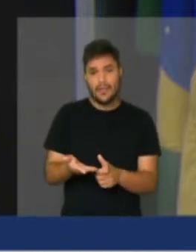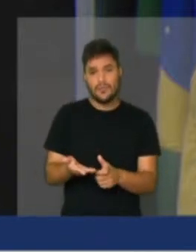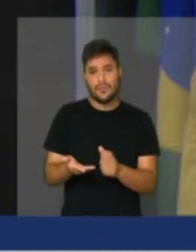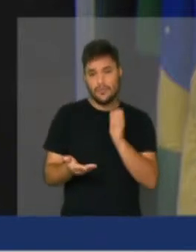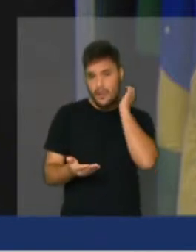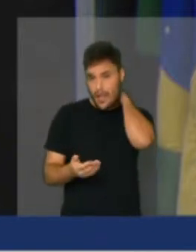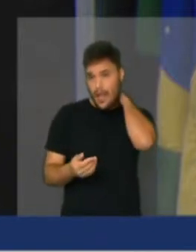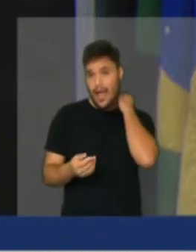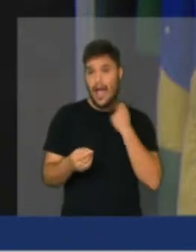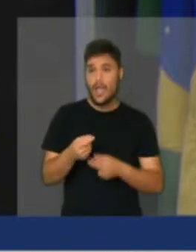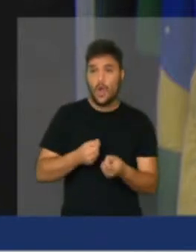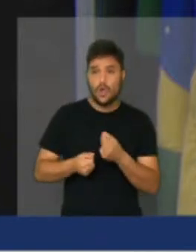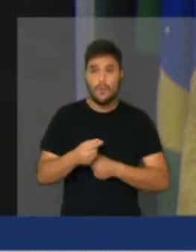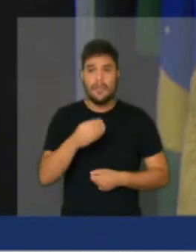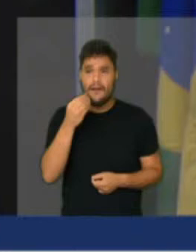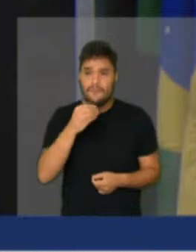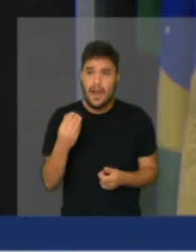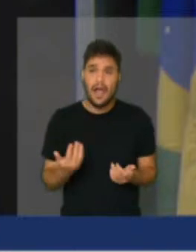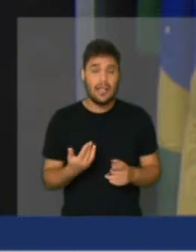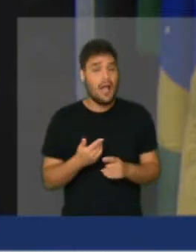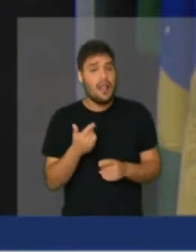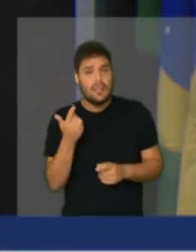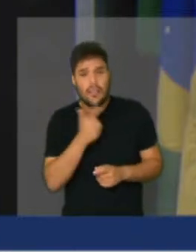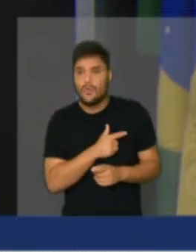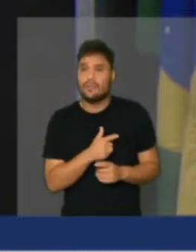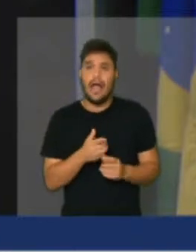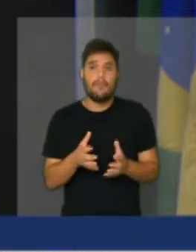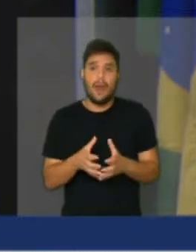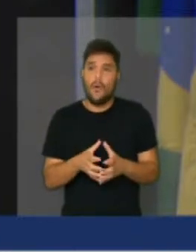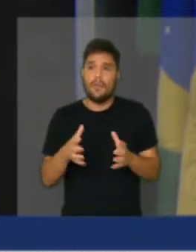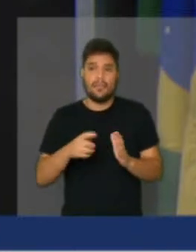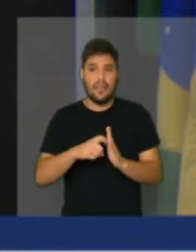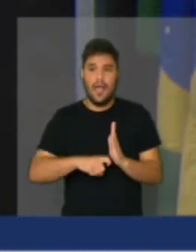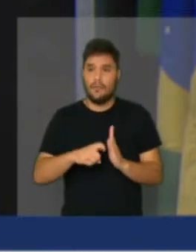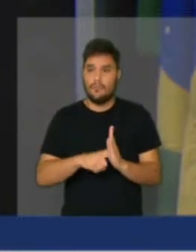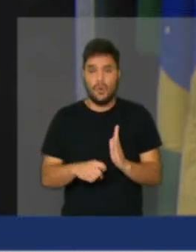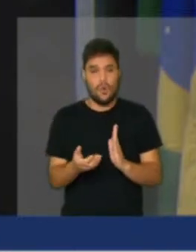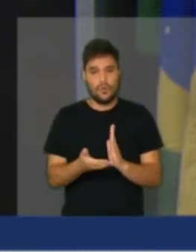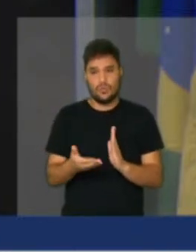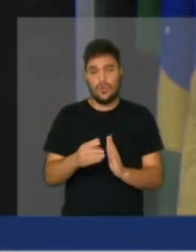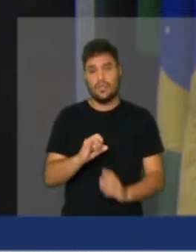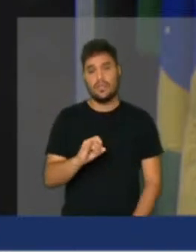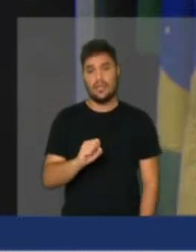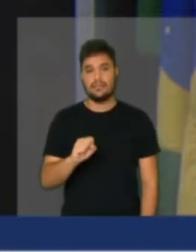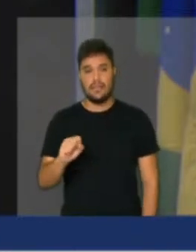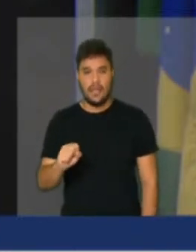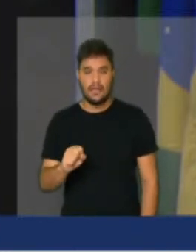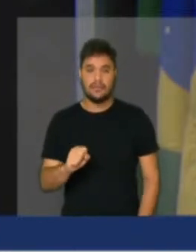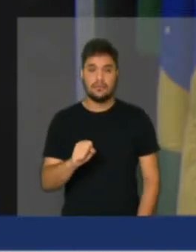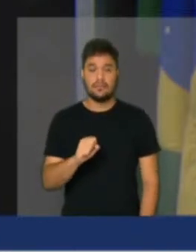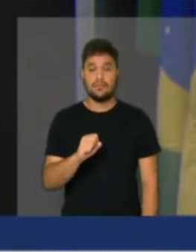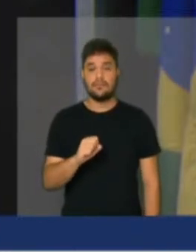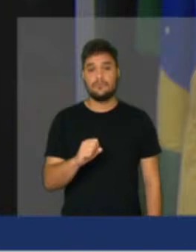LHE PERMITE AMPLIAR A ARRECADAÇÃO DE TRIBUTOS COMO O ISS EM VIRTUDE DA BAIXA CAPACIDADE DE CONSUMO LOCAL E